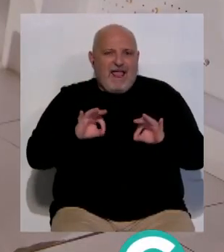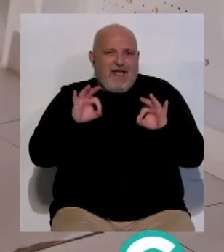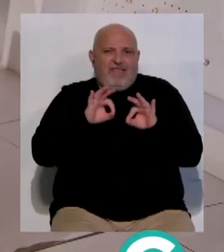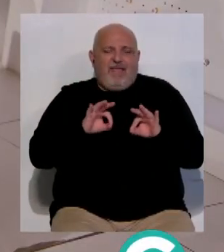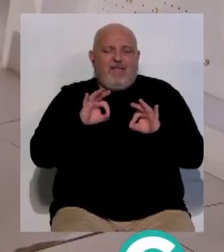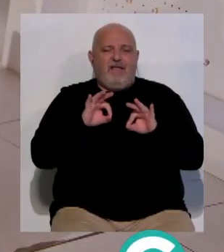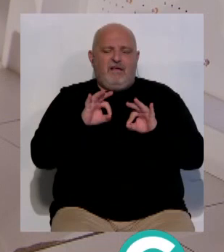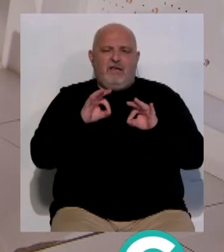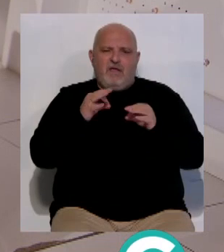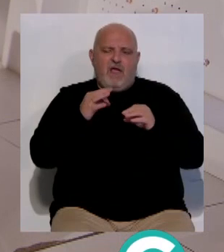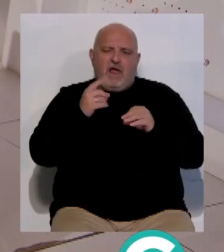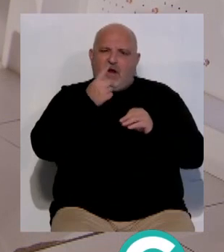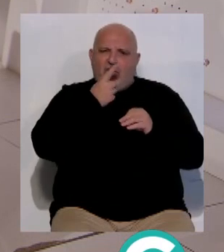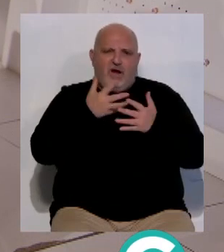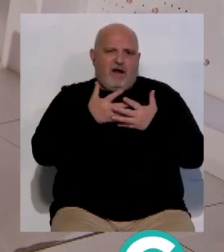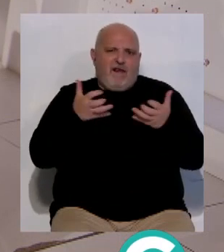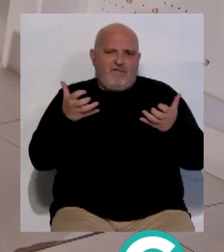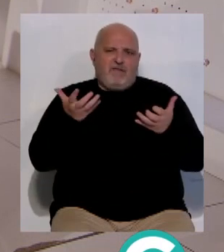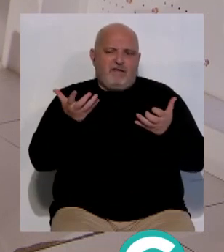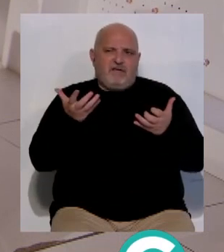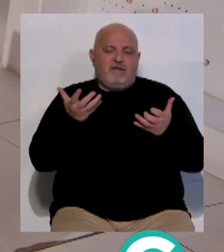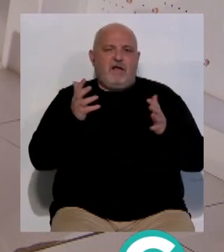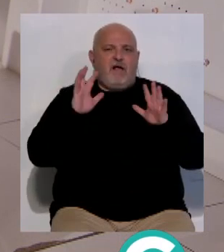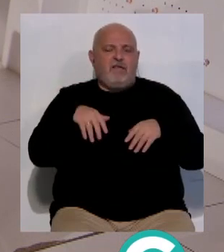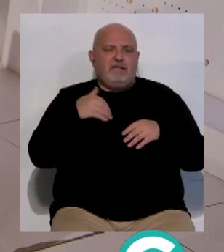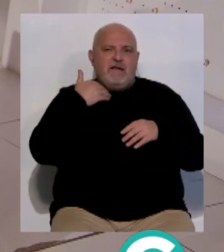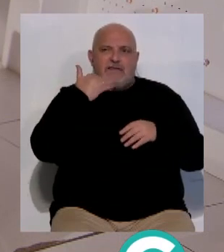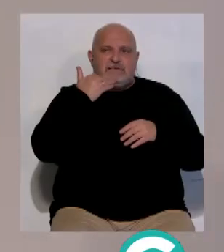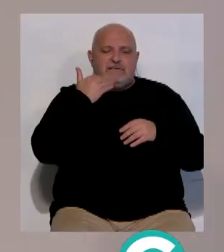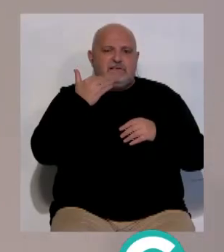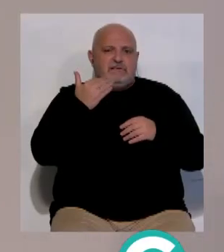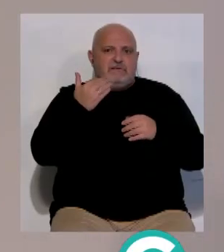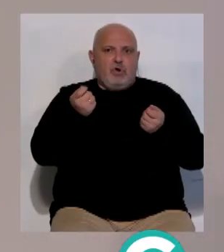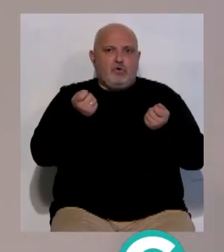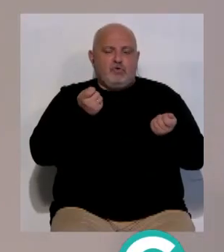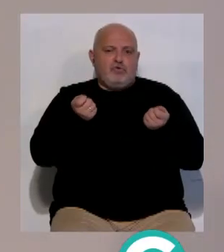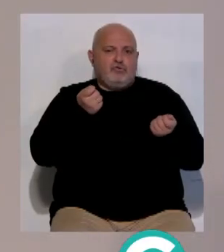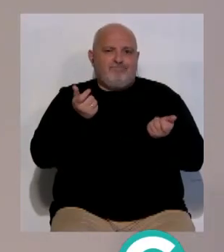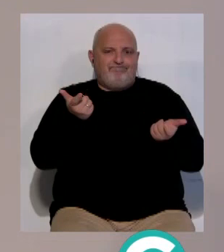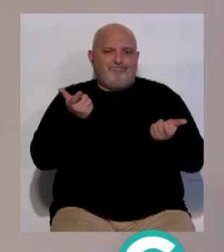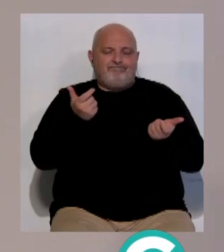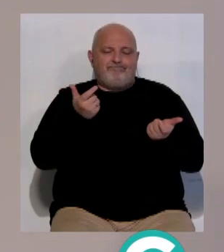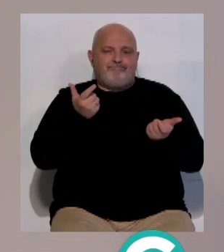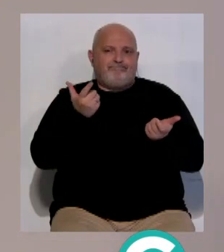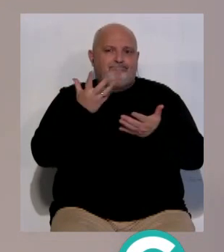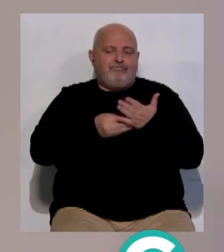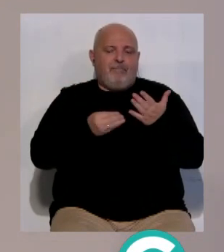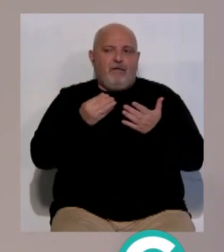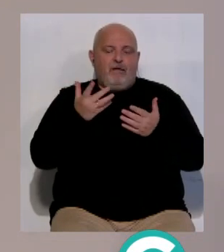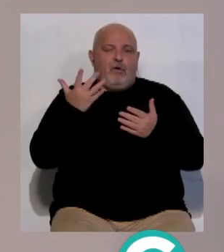error es muy grave má sime cuando además el tenía el partido semicontrolado además Es que después